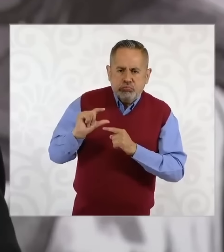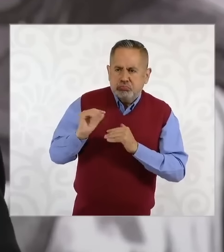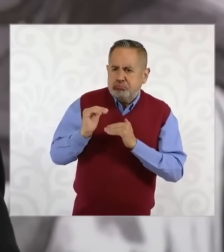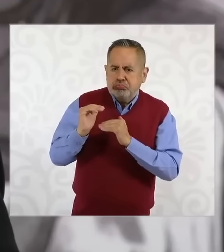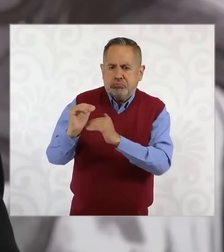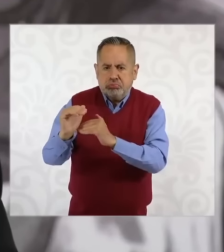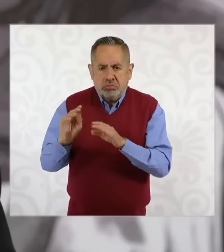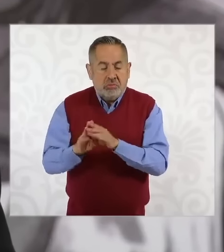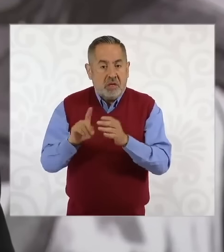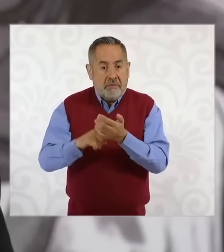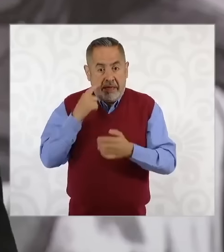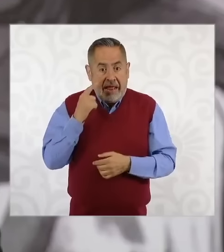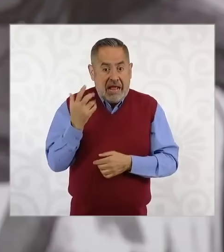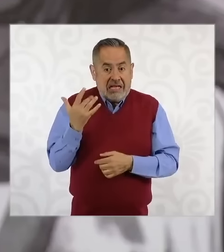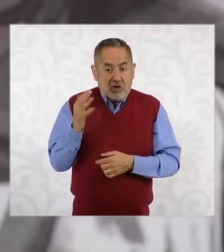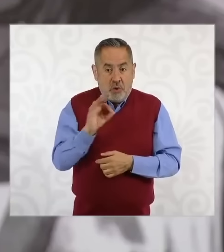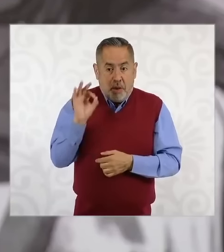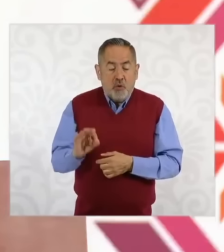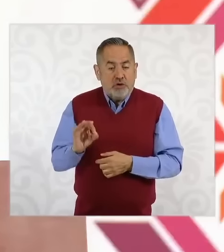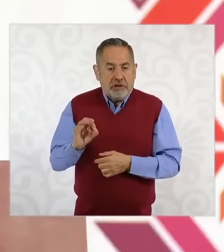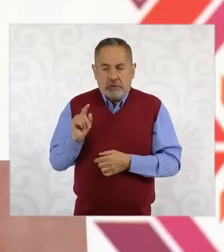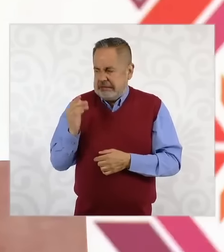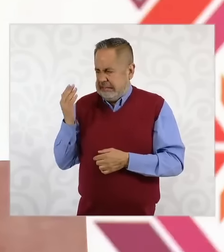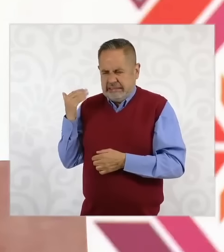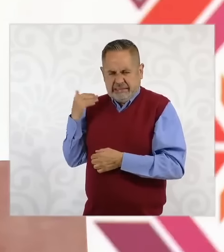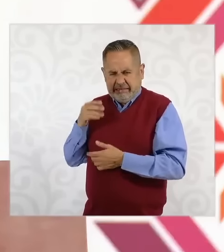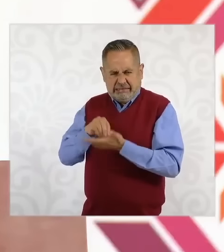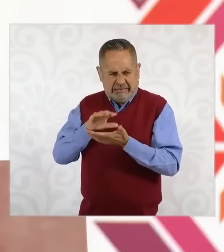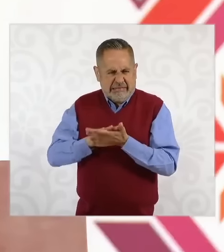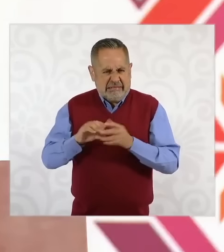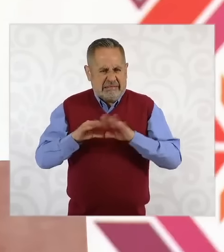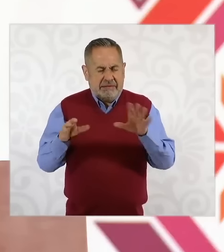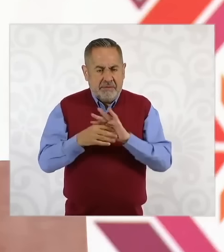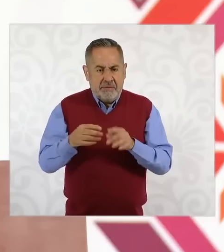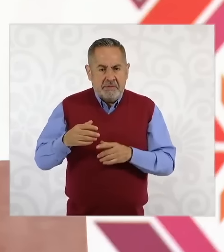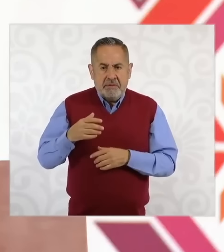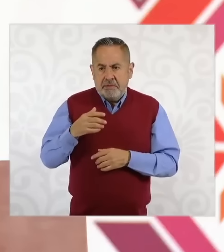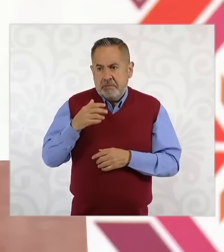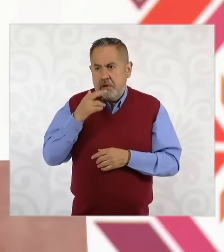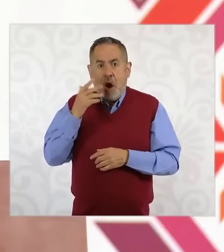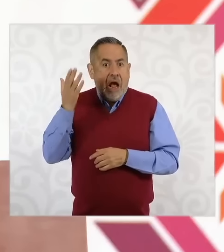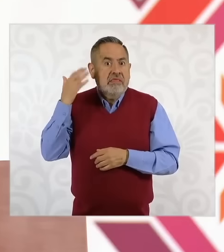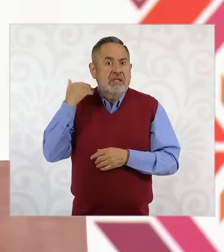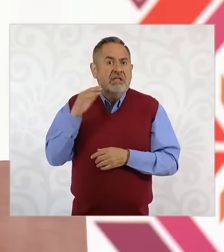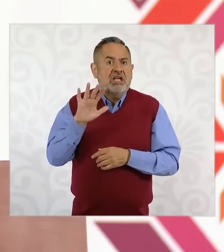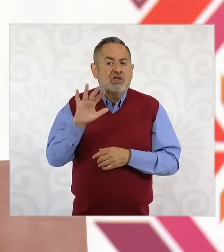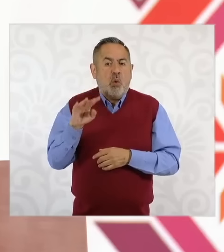50%, que es el último dato que tenemos que es mejor que el 54 con el que cerramos el